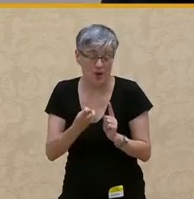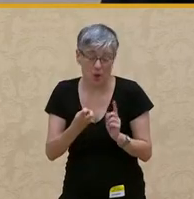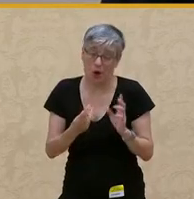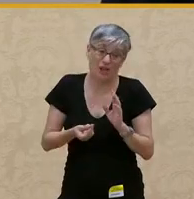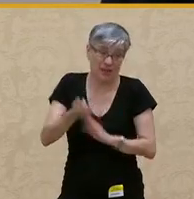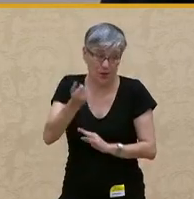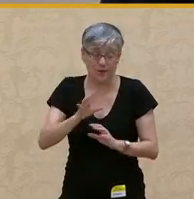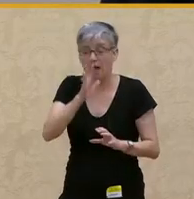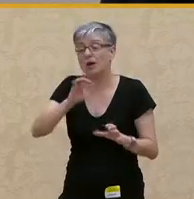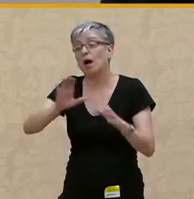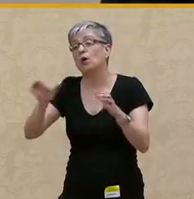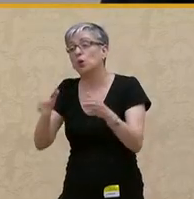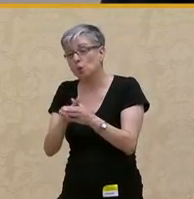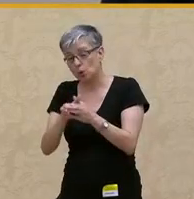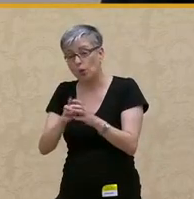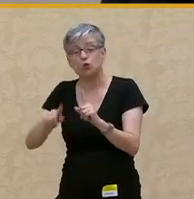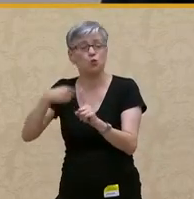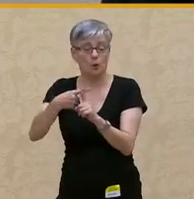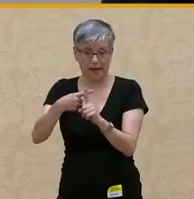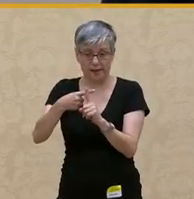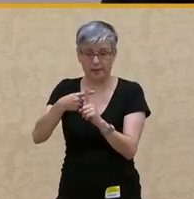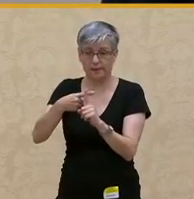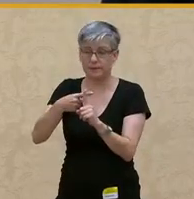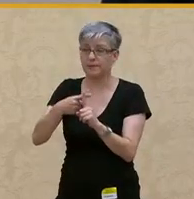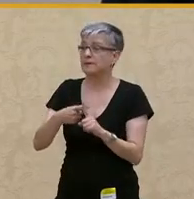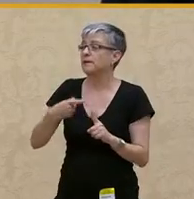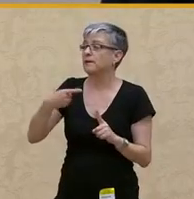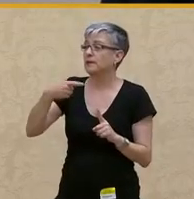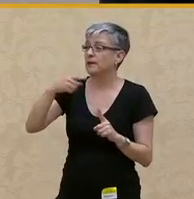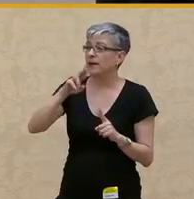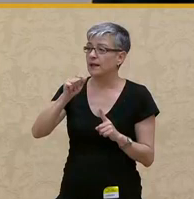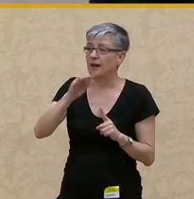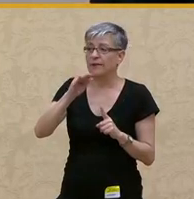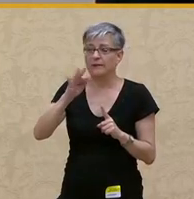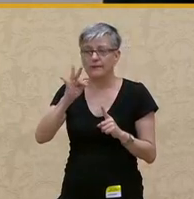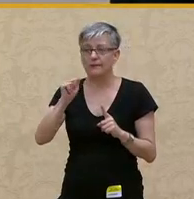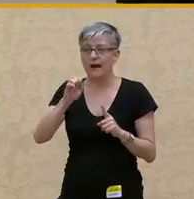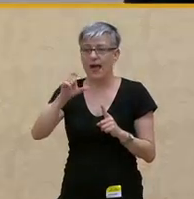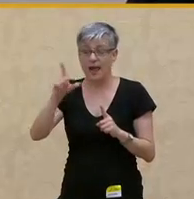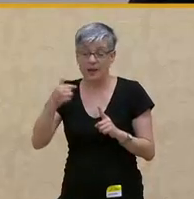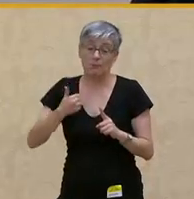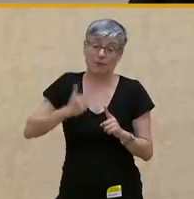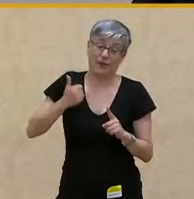ahora al grupo sin mú, al diputado Rafael Cofiño, que también es de Asturias, hemos tenido aquí